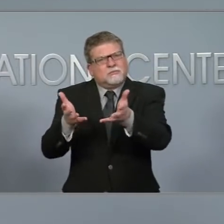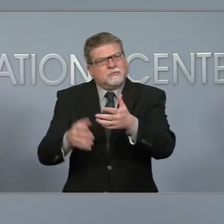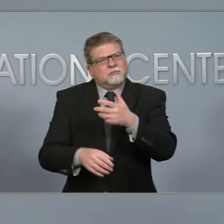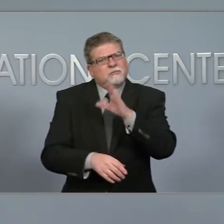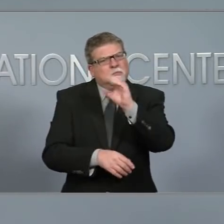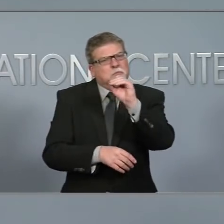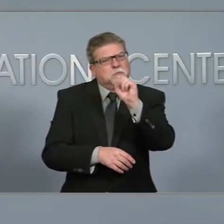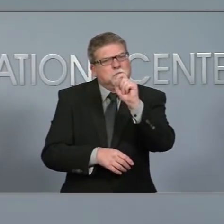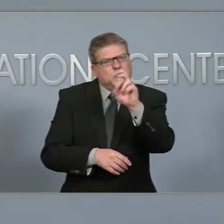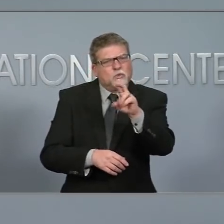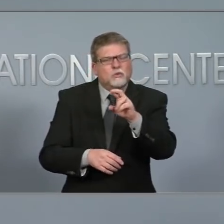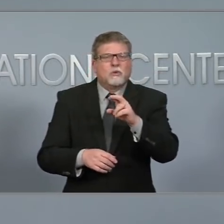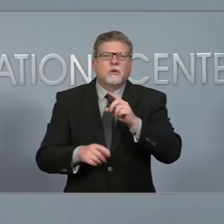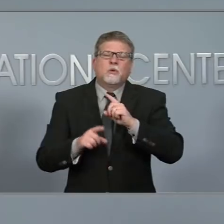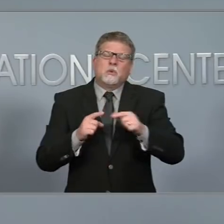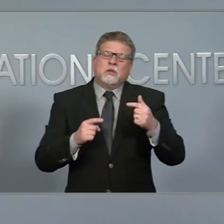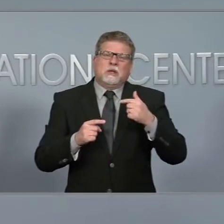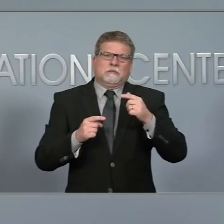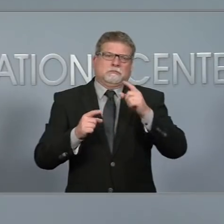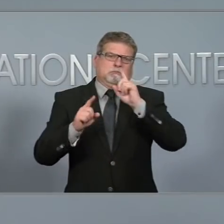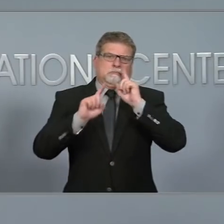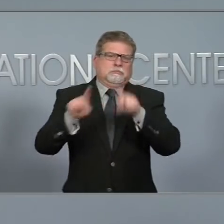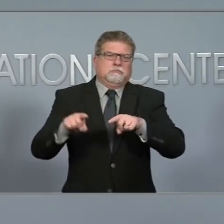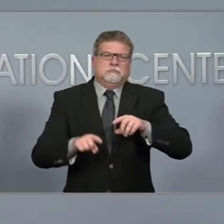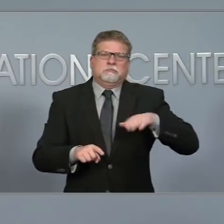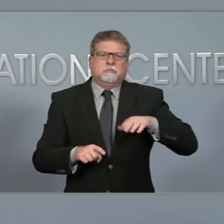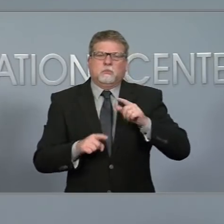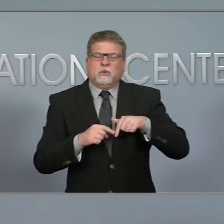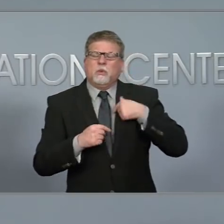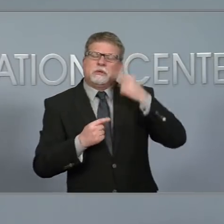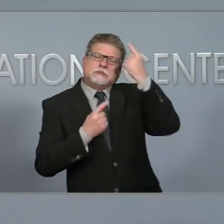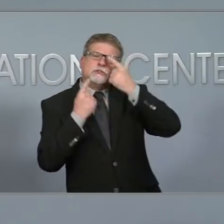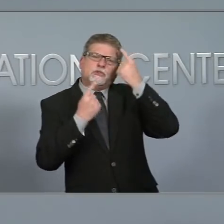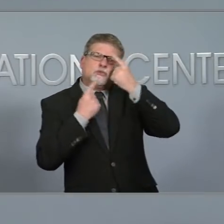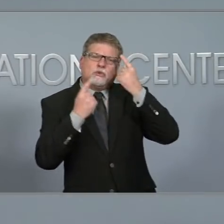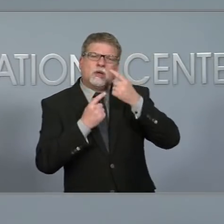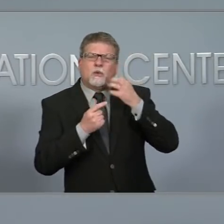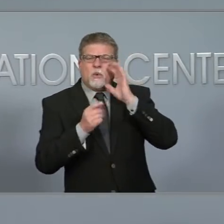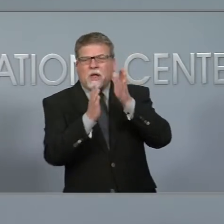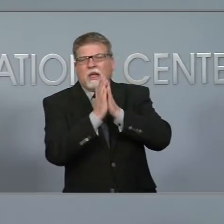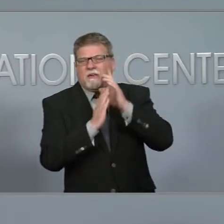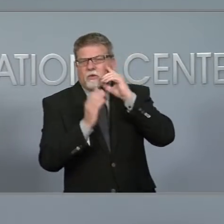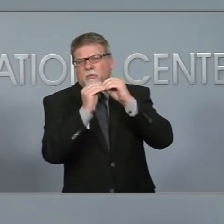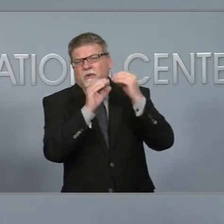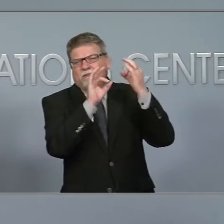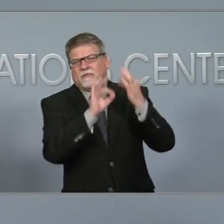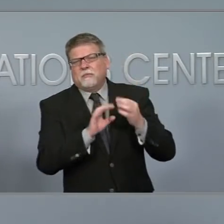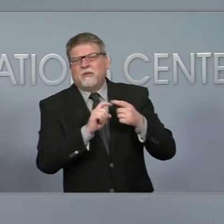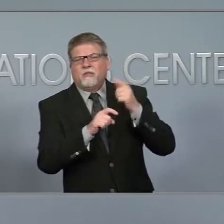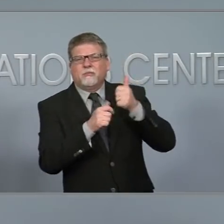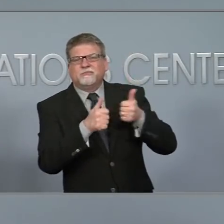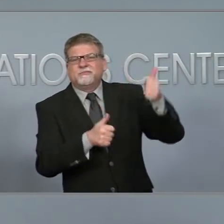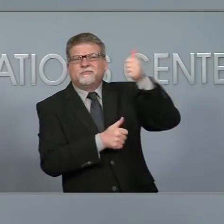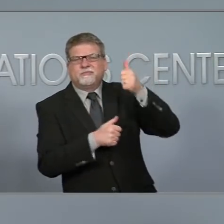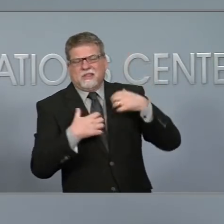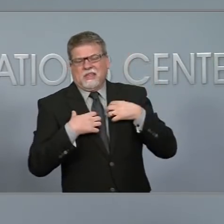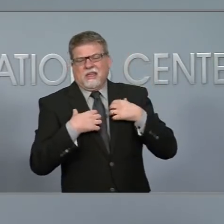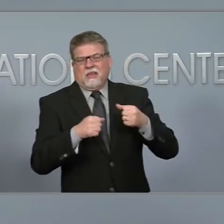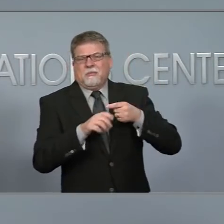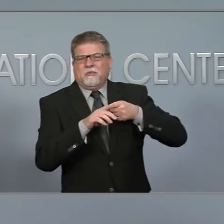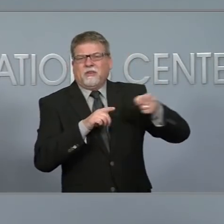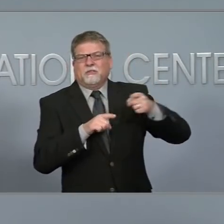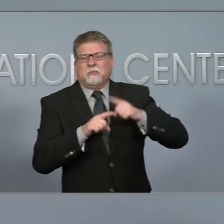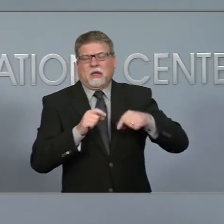estatales.